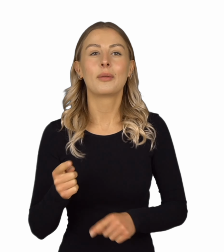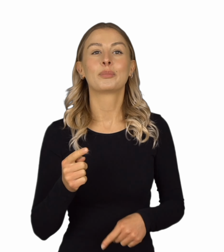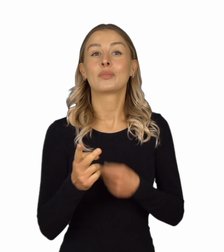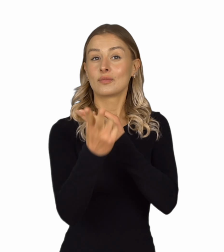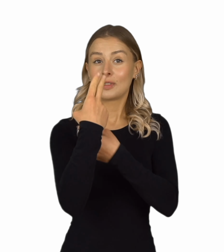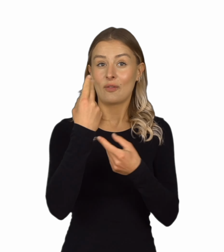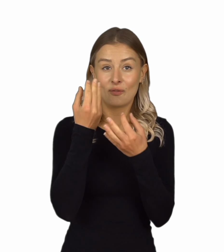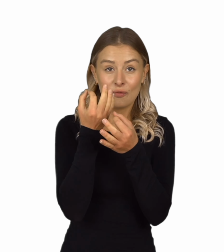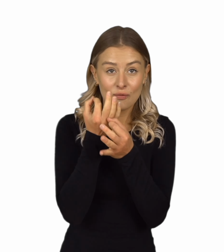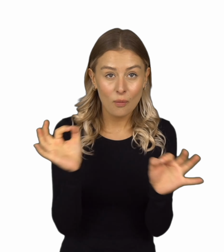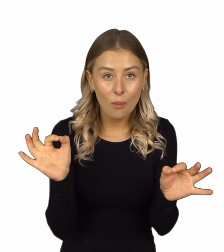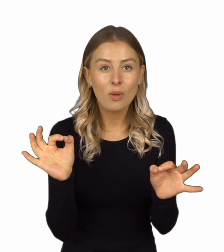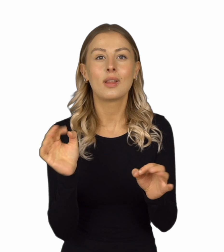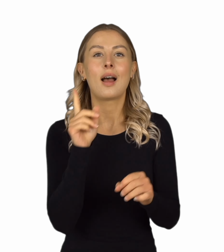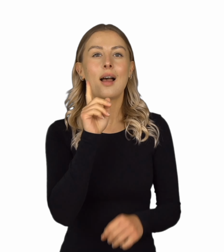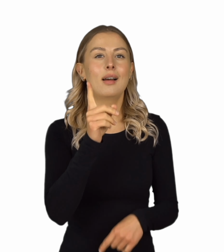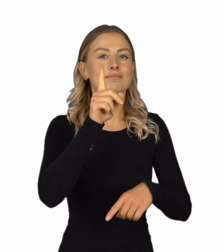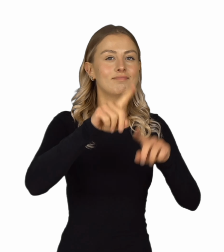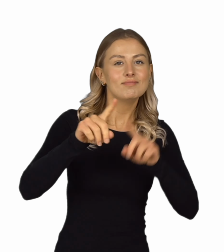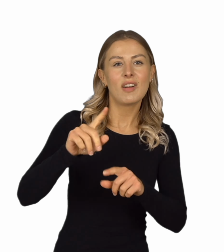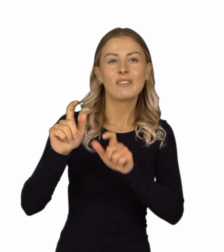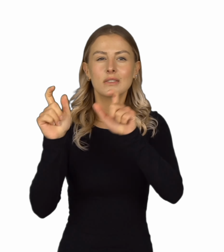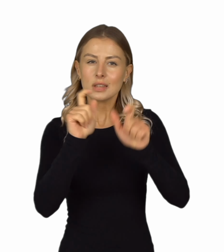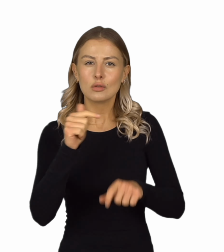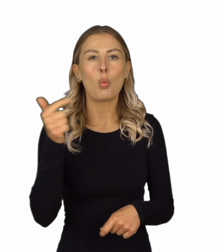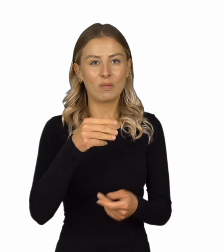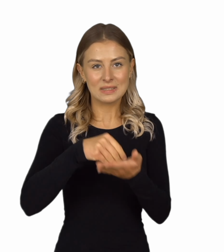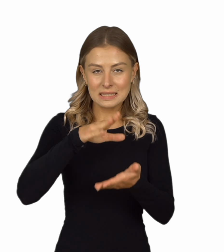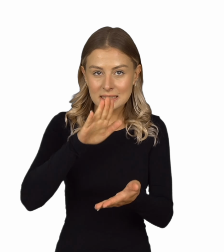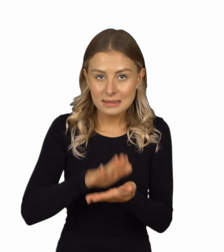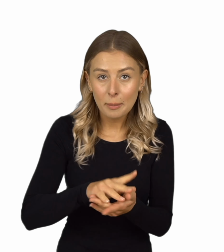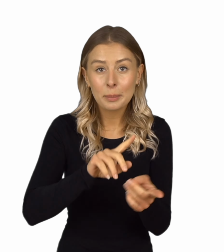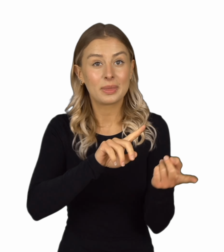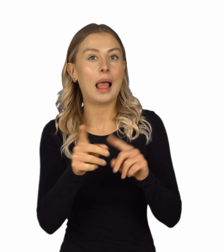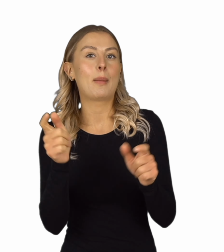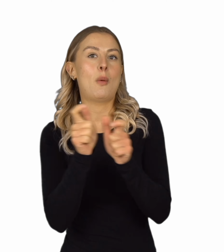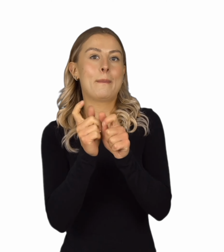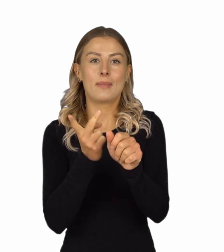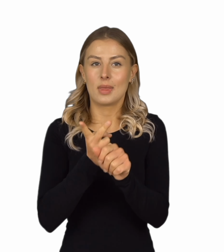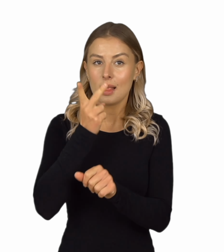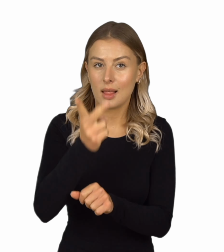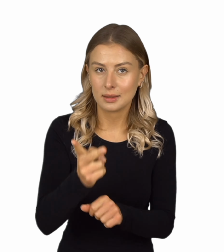Wstęp wolny, na wybrane wydarzenia obowiązują zapisy lub wejściówki.